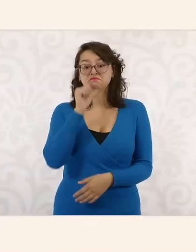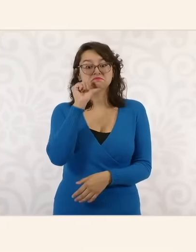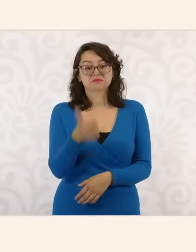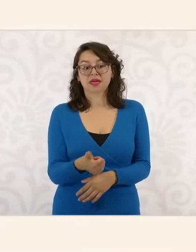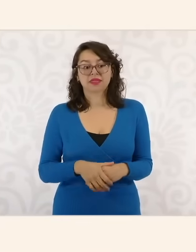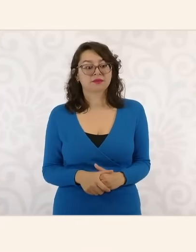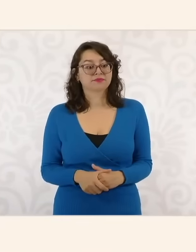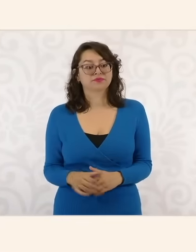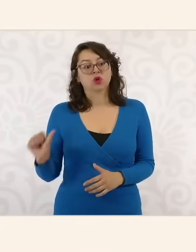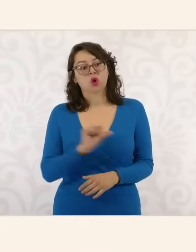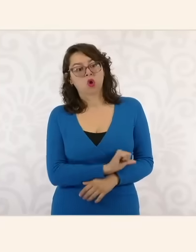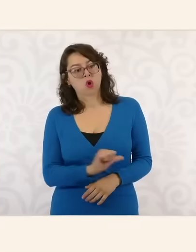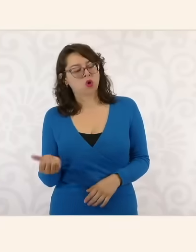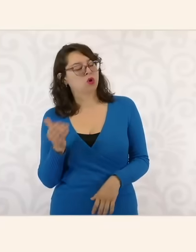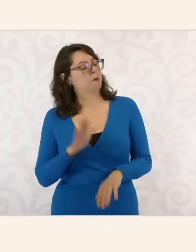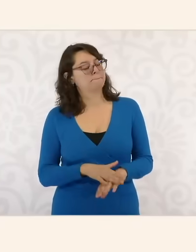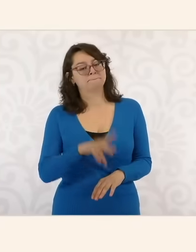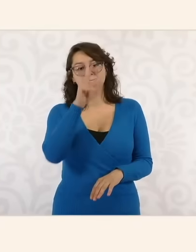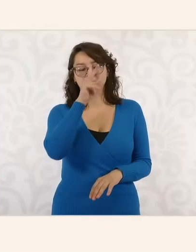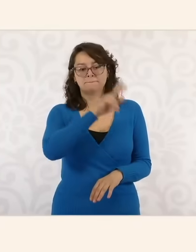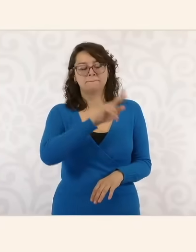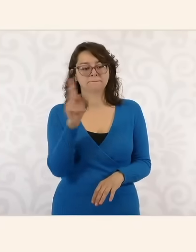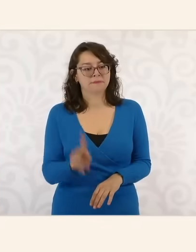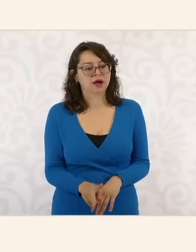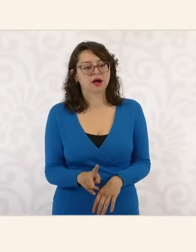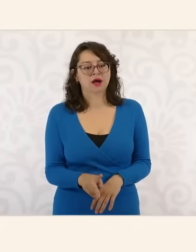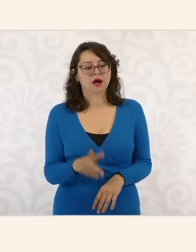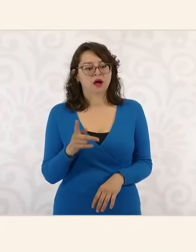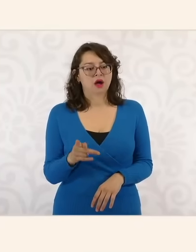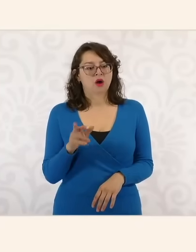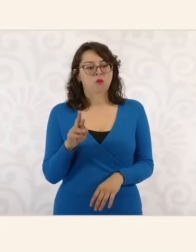proveedor que es el de mayor incumplimiento en número de piezas que es Puerta del Sol